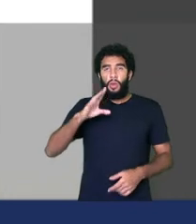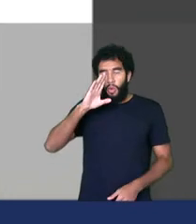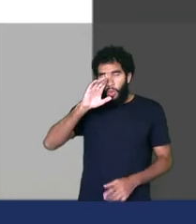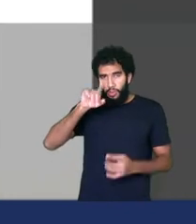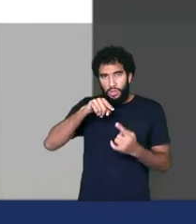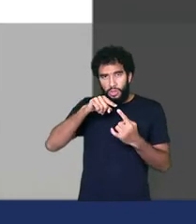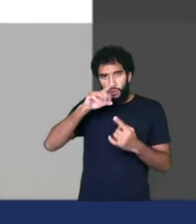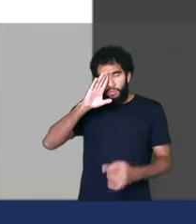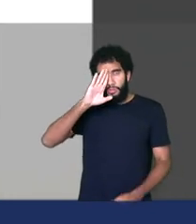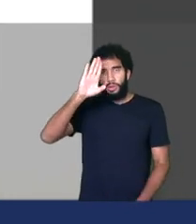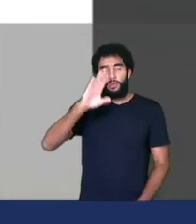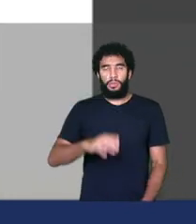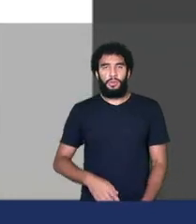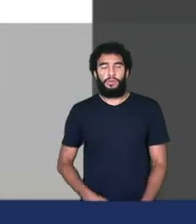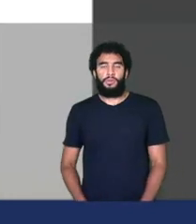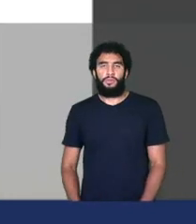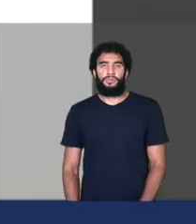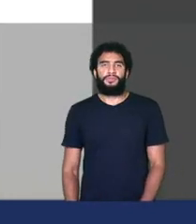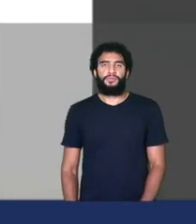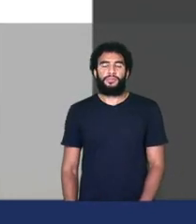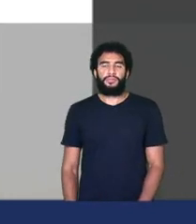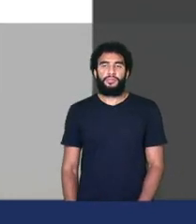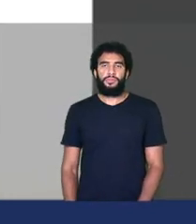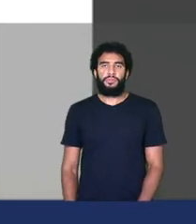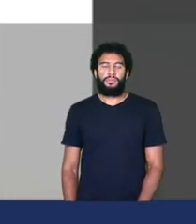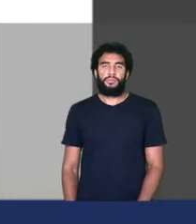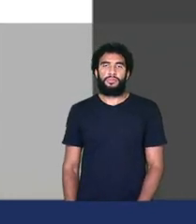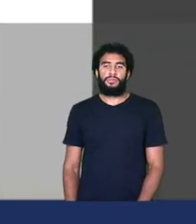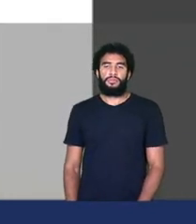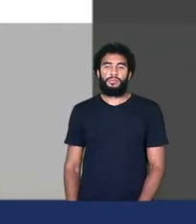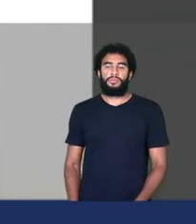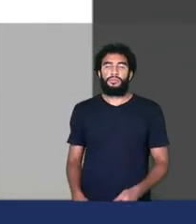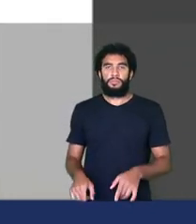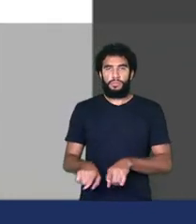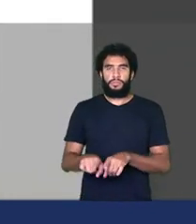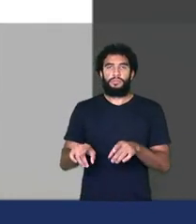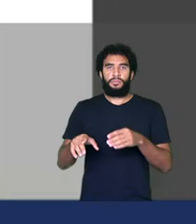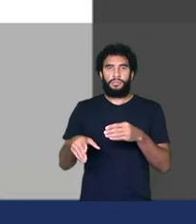LEGISLATIVO , DEVERIA TER COMO PRIORIDADE, NÉ? EU QUERO